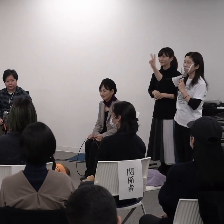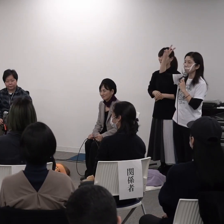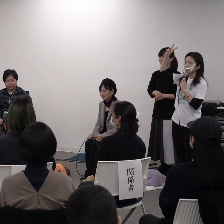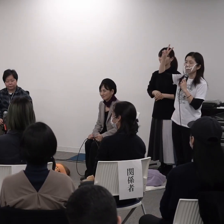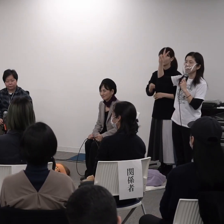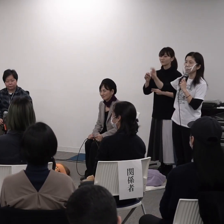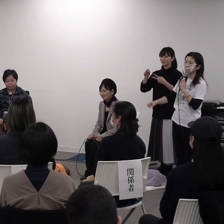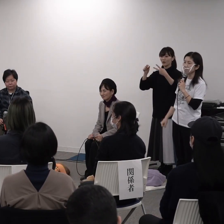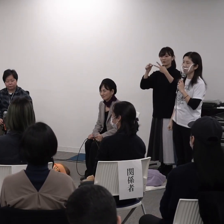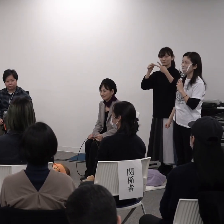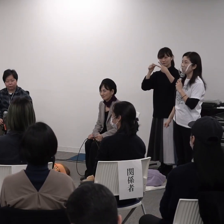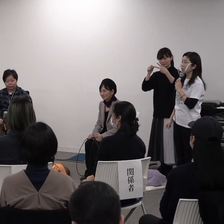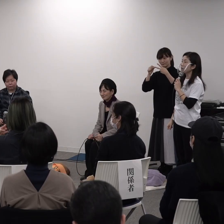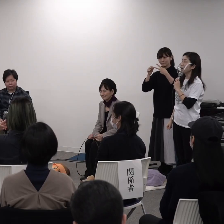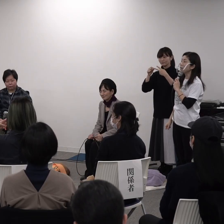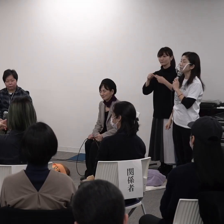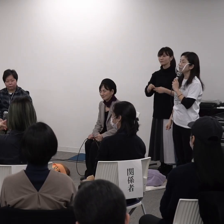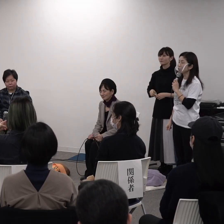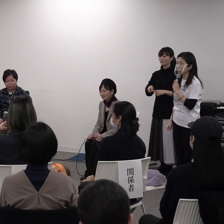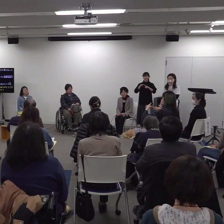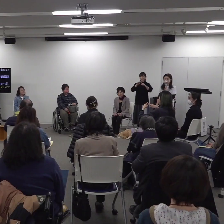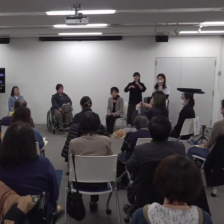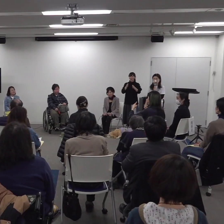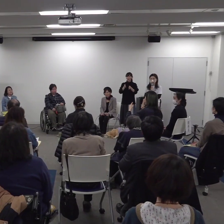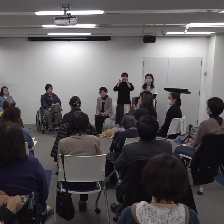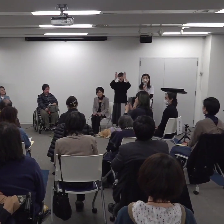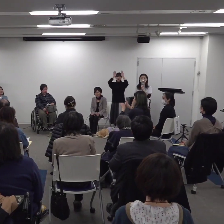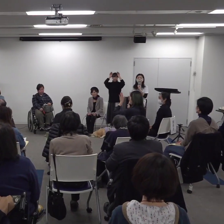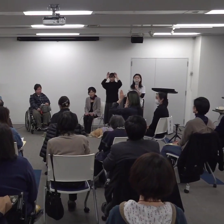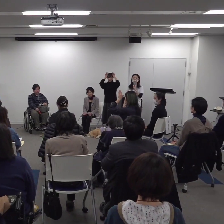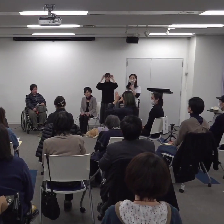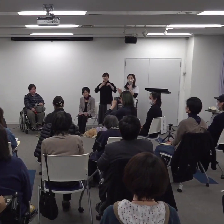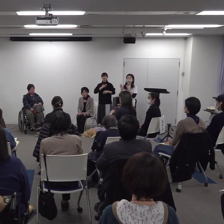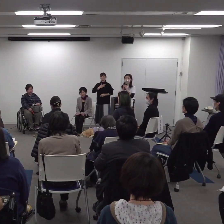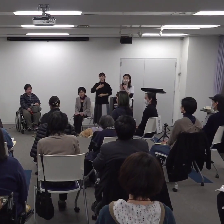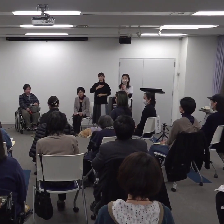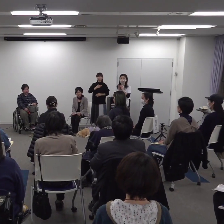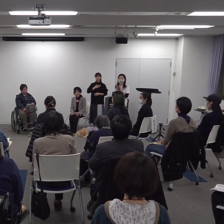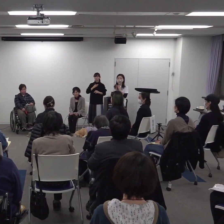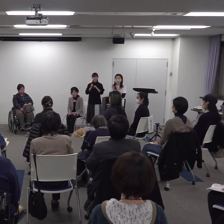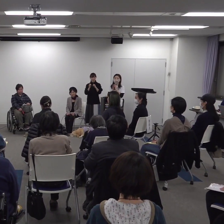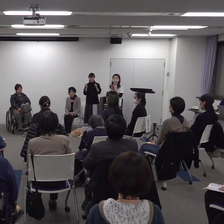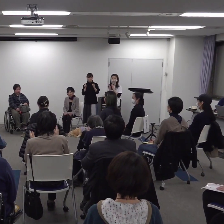では二つ目 介助犬知ってるよという方、拍手！